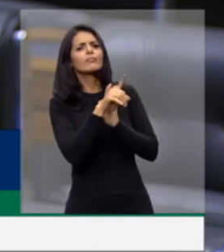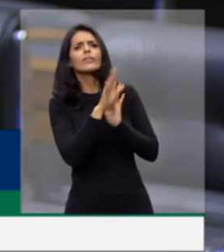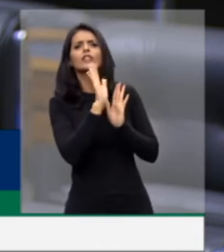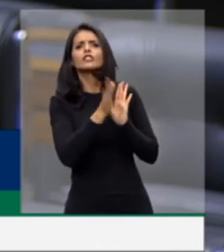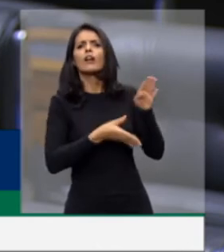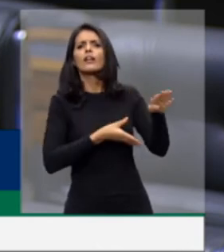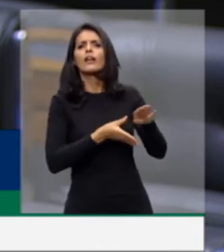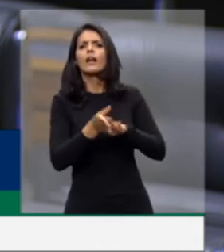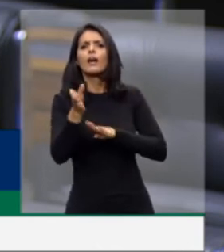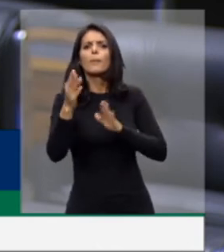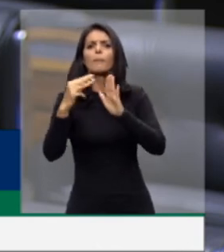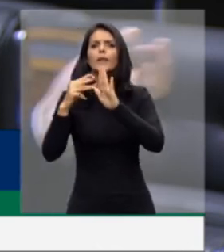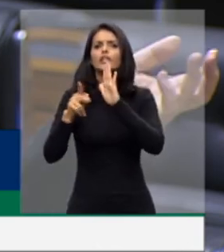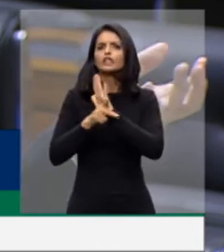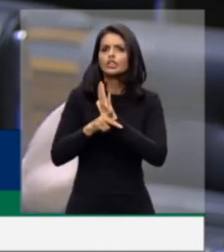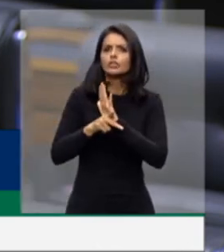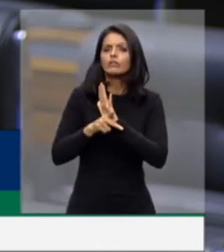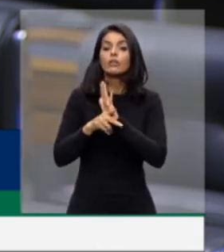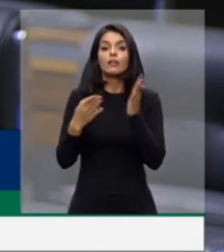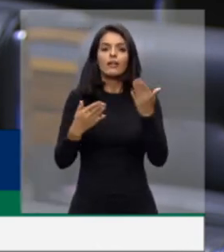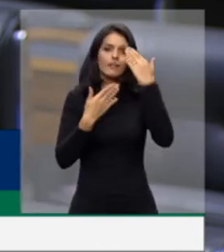TRANSFORMANDO E VAI SE CONSOLIDANDO, E APROVEITO NÃO SÓ PARA QUESTIONAR O